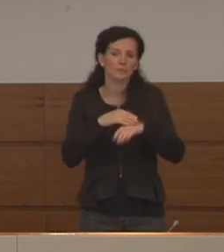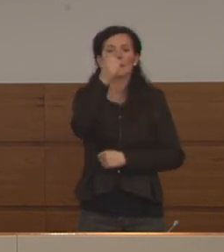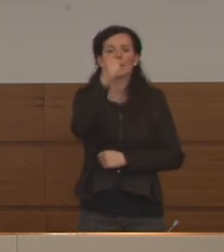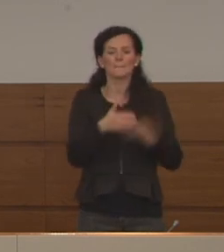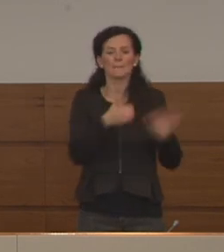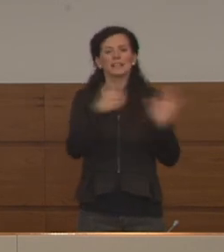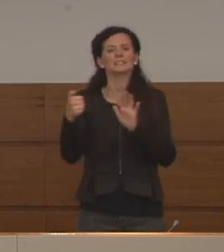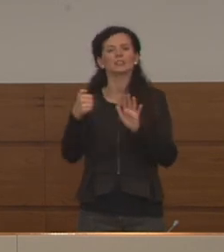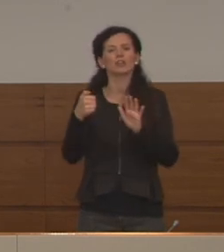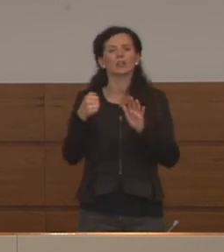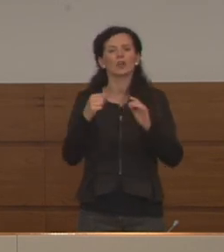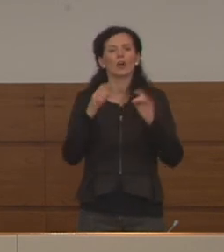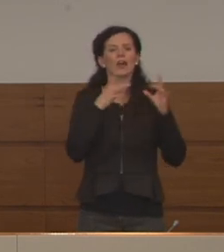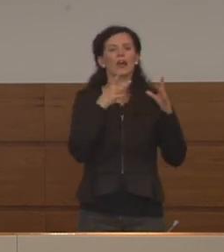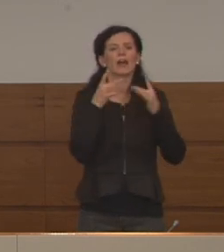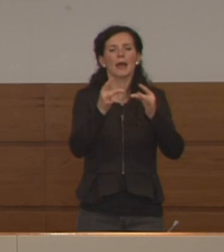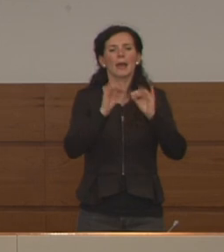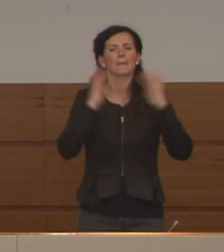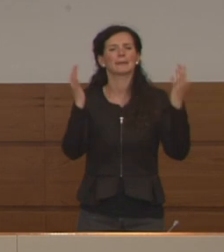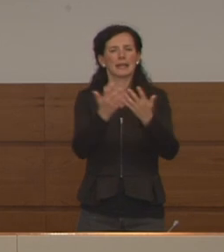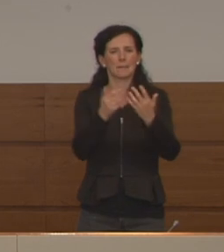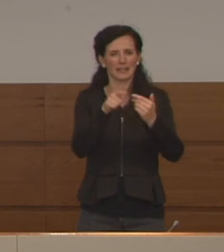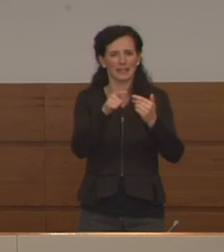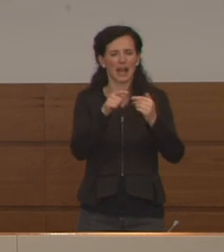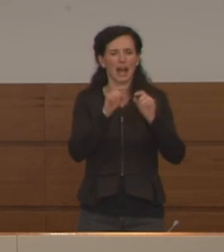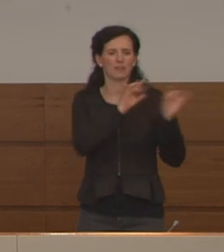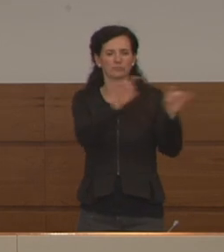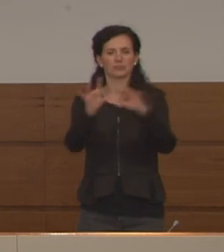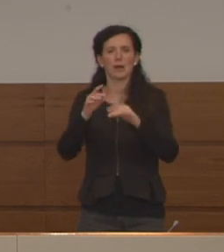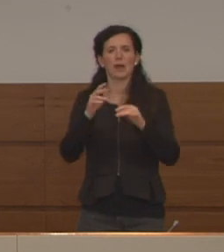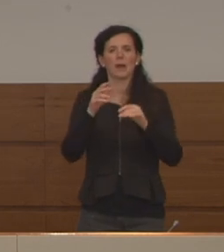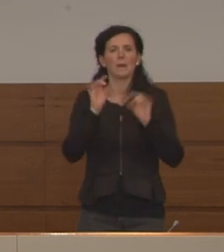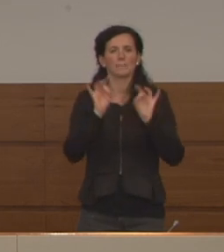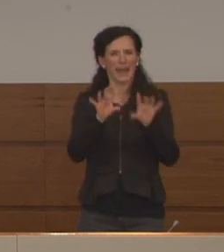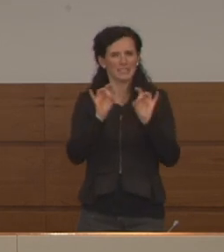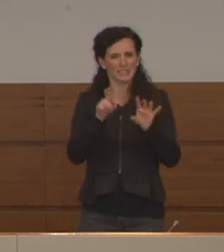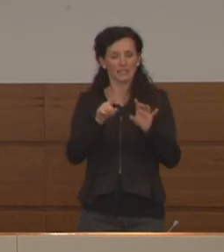peste si teneva chiuso per 6 mesi. Le cose cambiano.